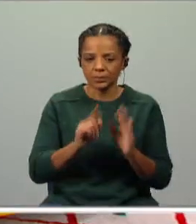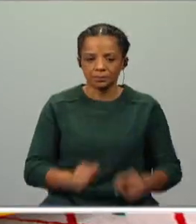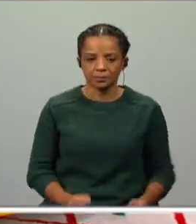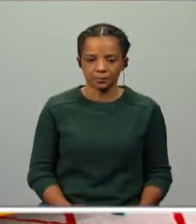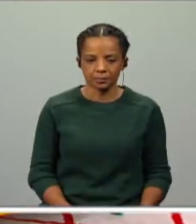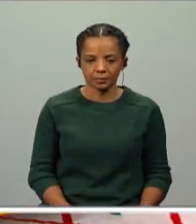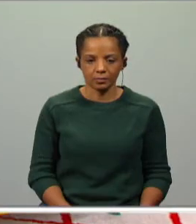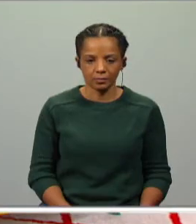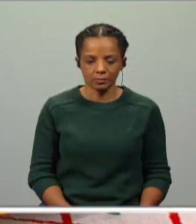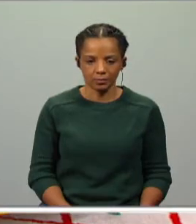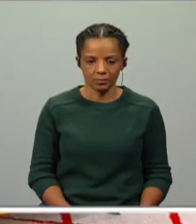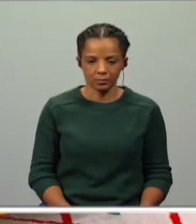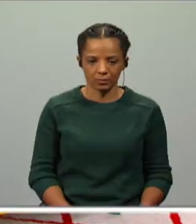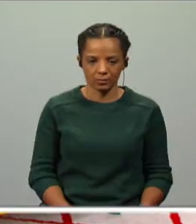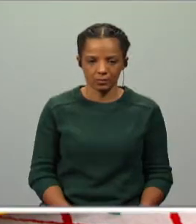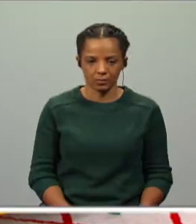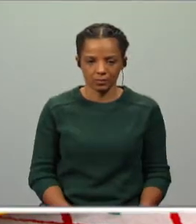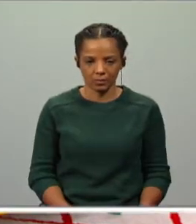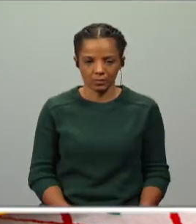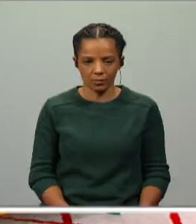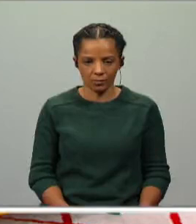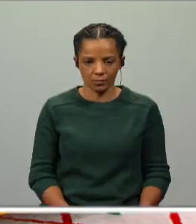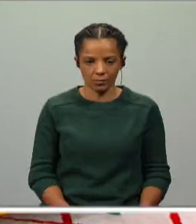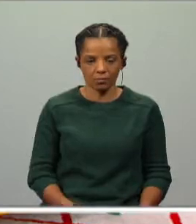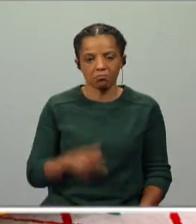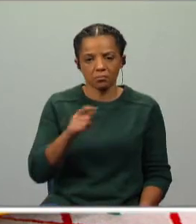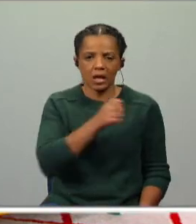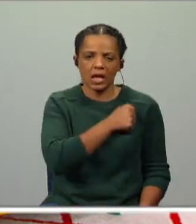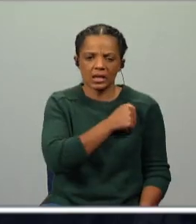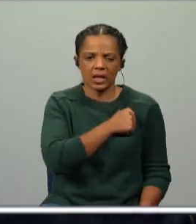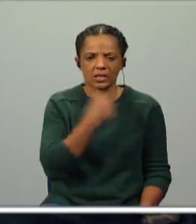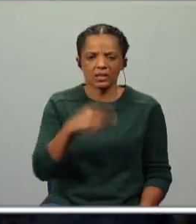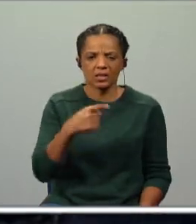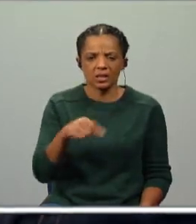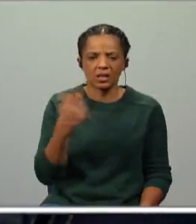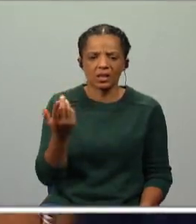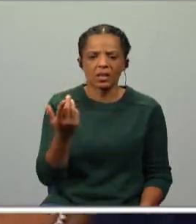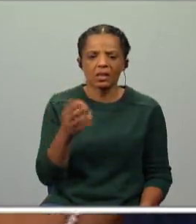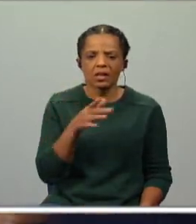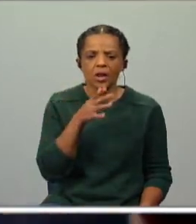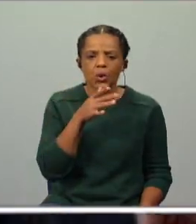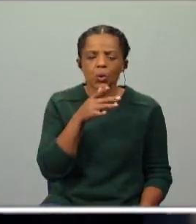tinha uma uma tinta lá em casa. Esta tinta até é bronze, uma cor bronze.